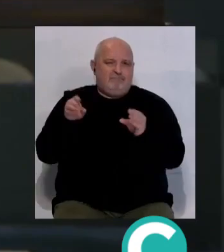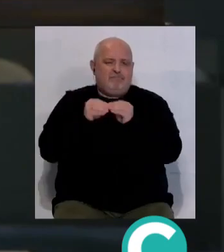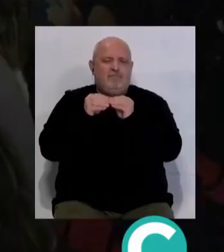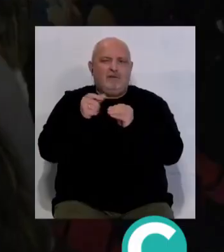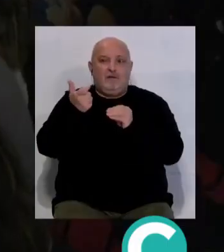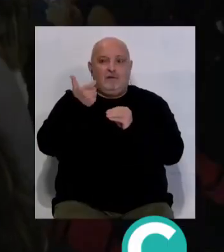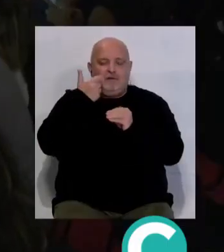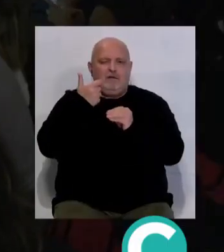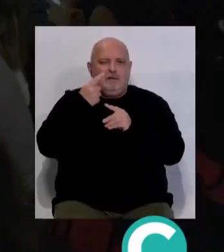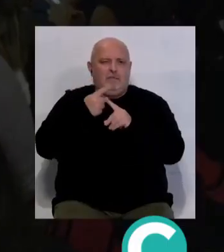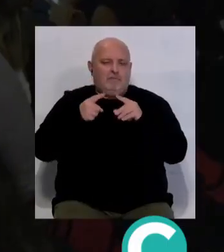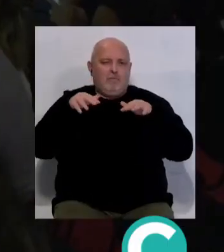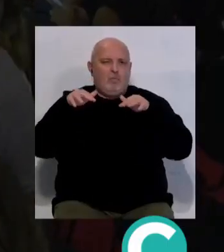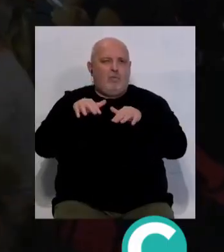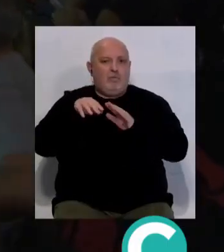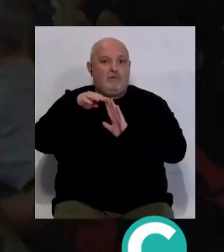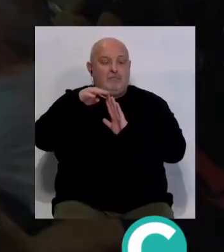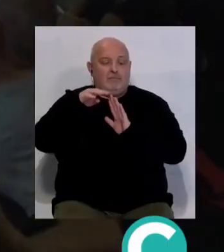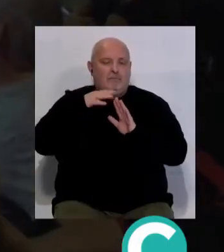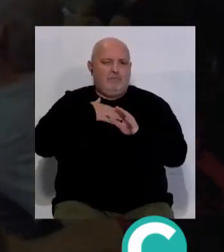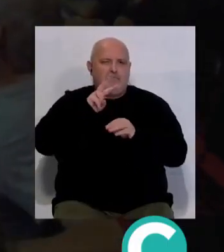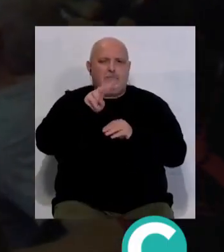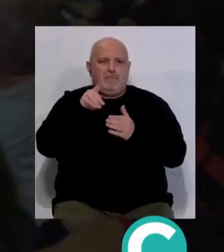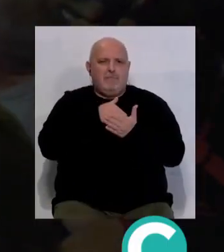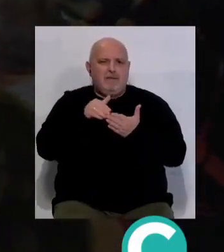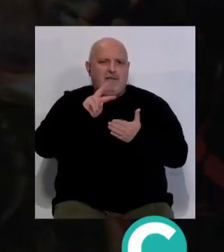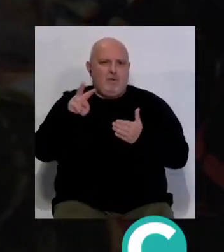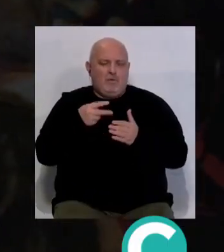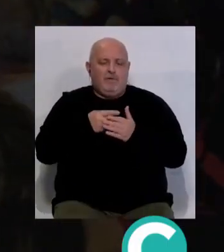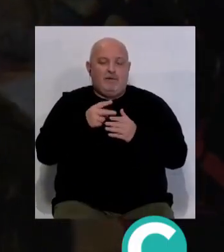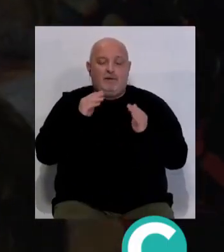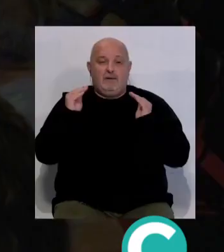el impacto mediático del evento en cerca de 21 millones de euros desde el ayuntamiento se